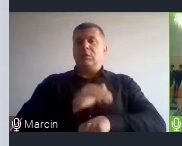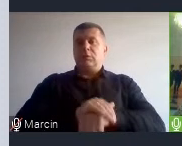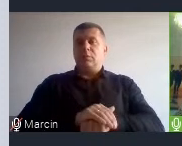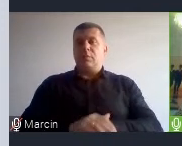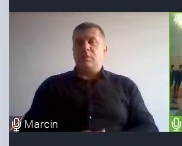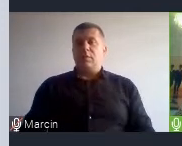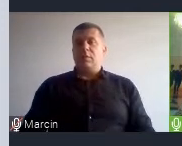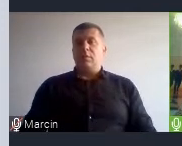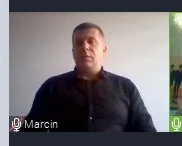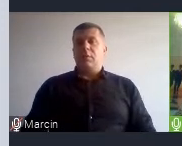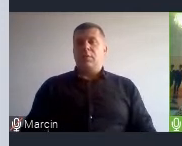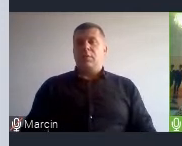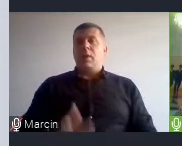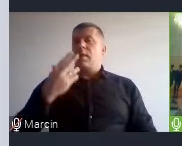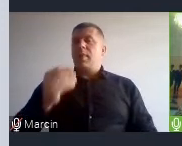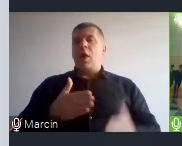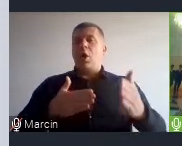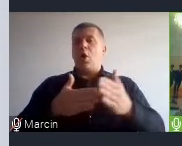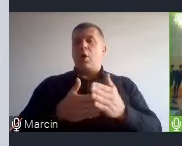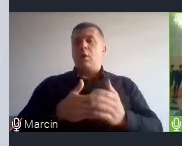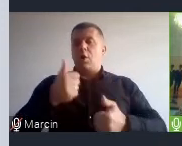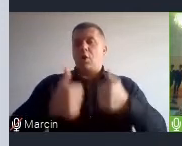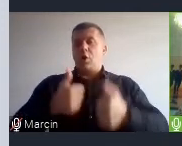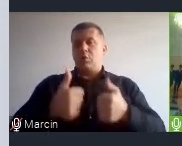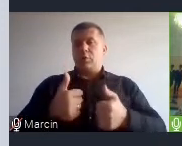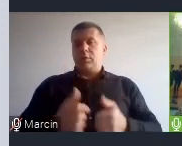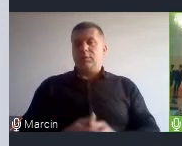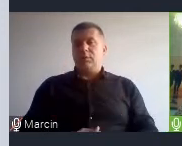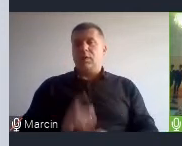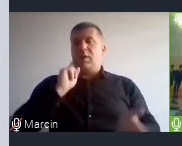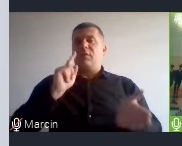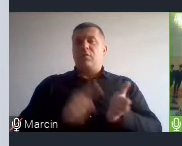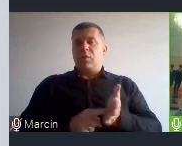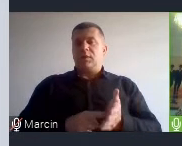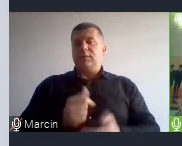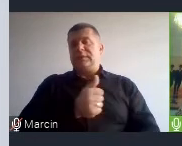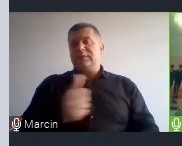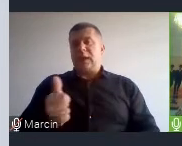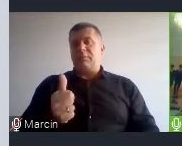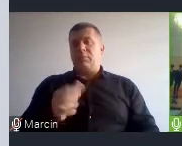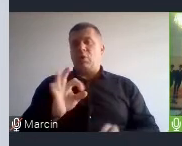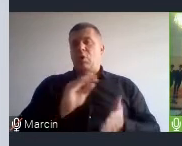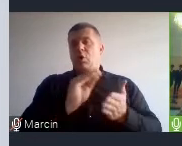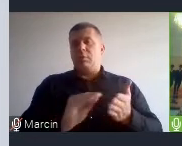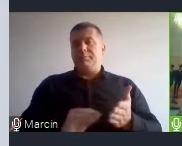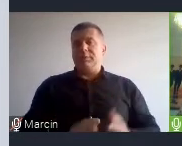żeby nie ograniczyć konkurencji właśnie samym opisem.